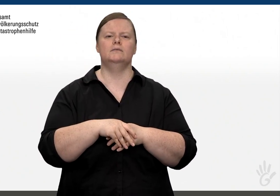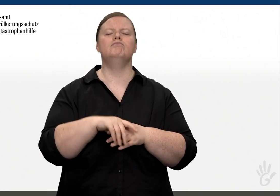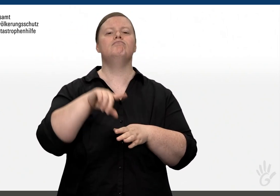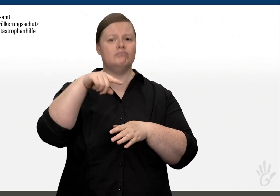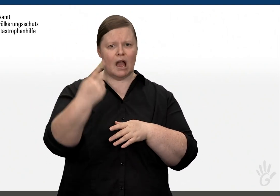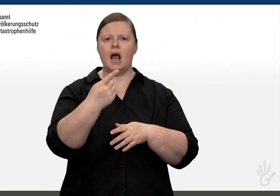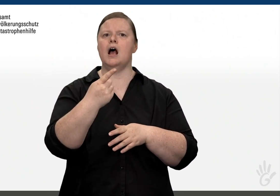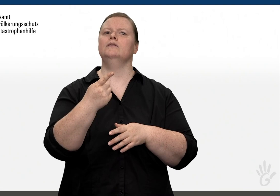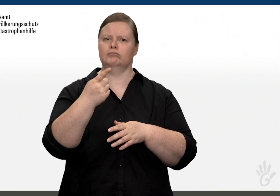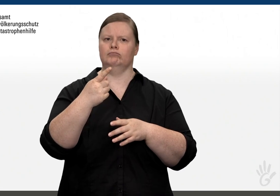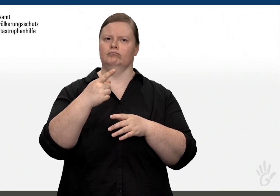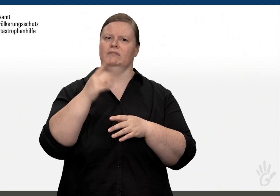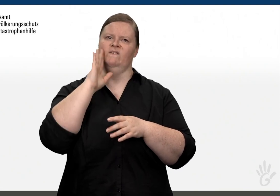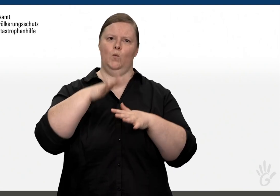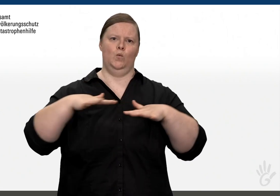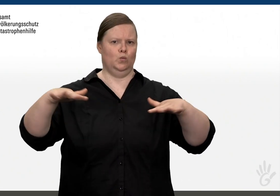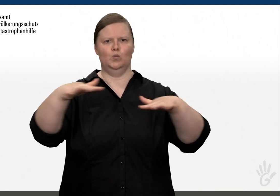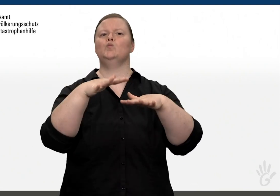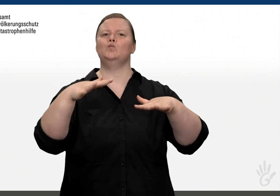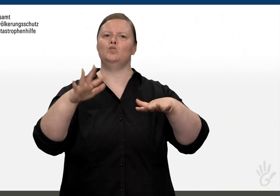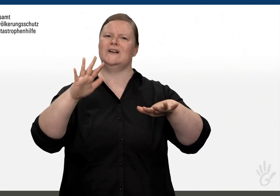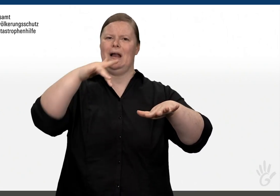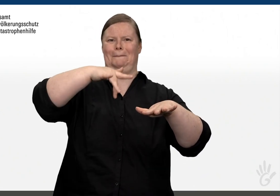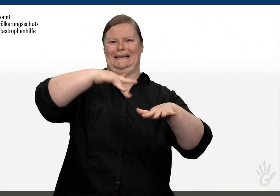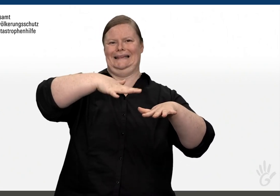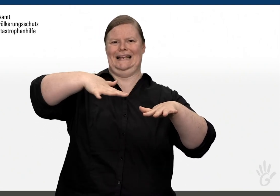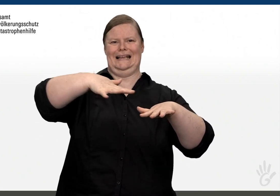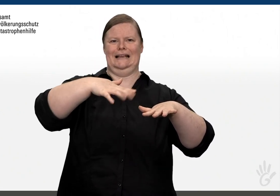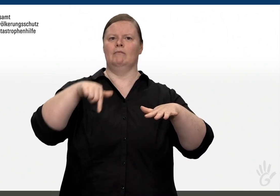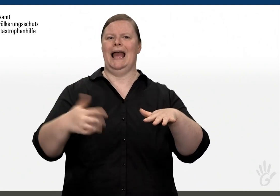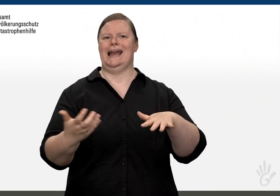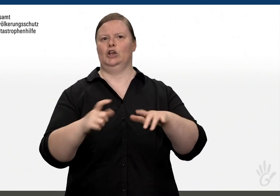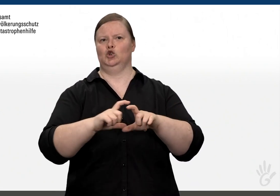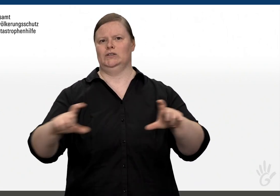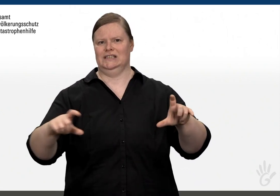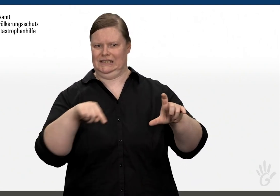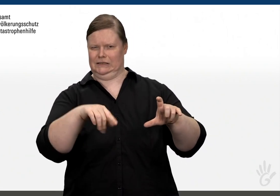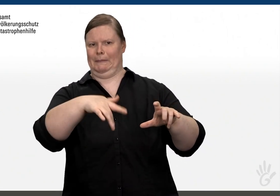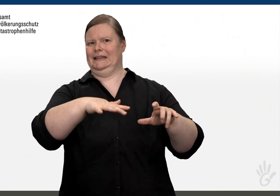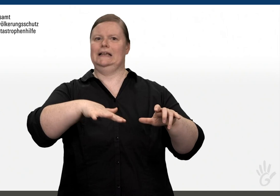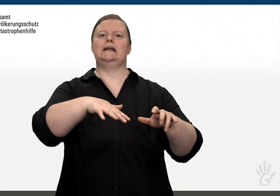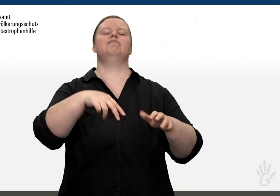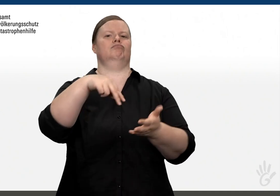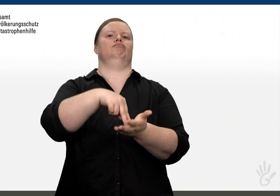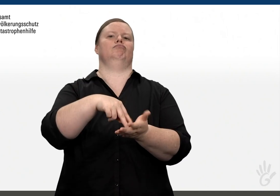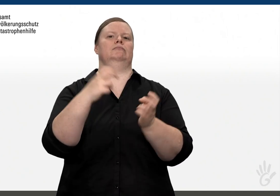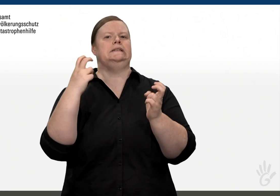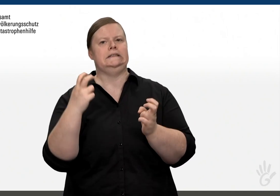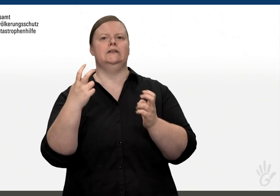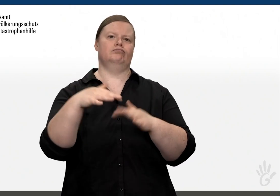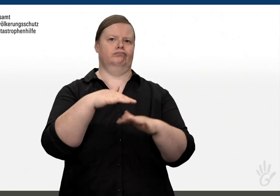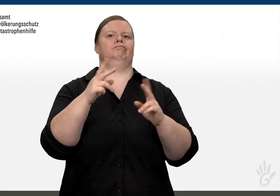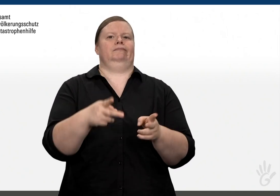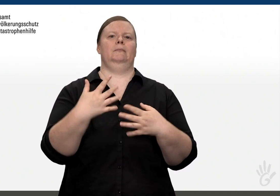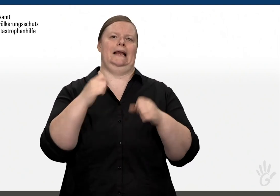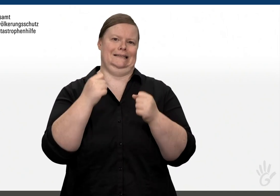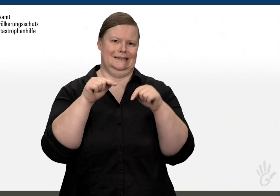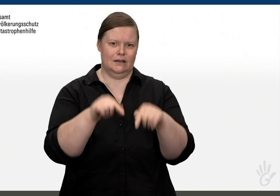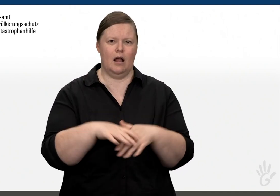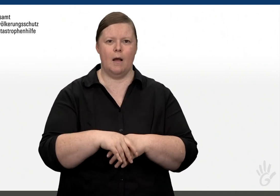Suchen Sie einen innen liegenden Raum im Erdgeschoss auf.